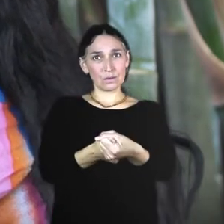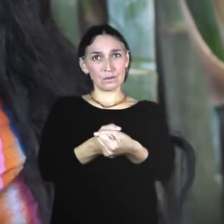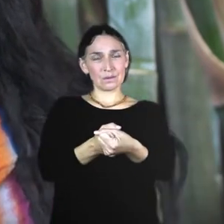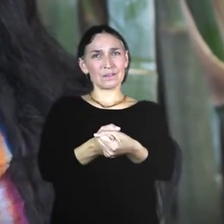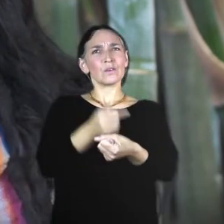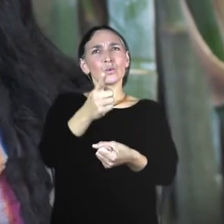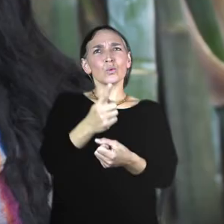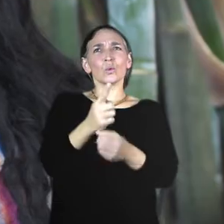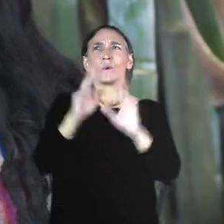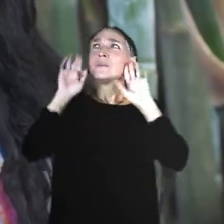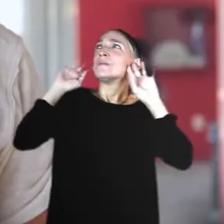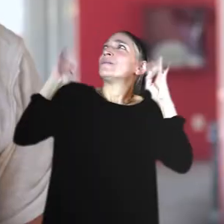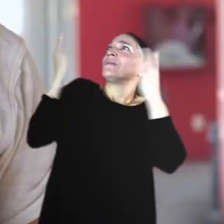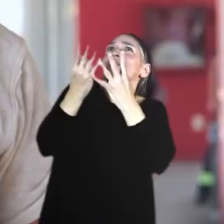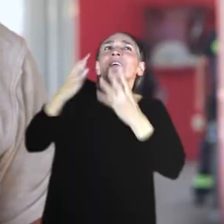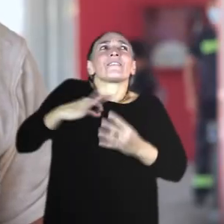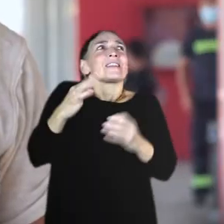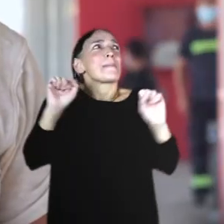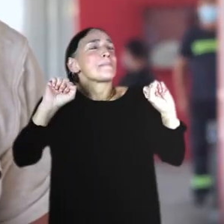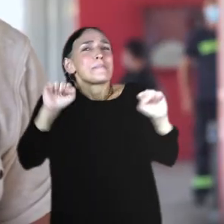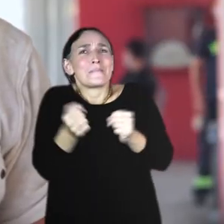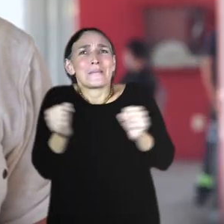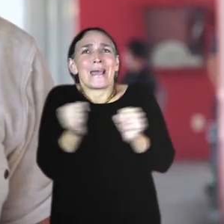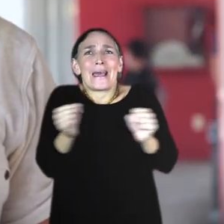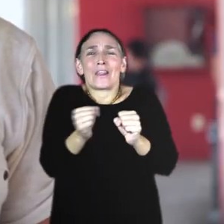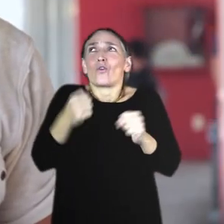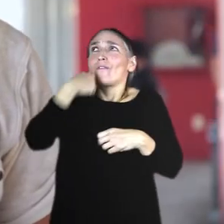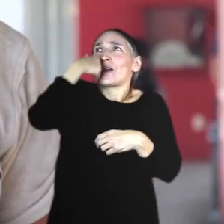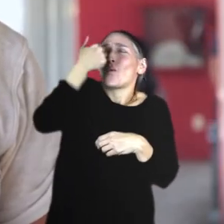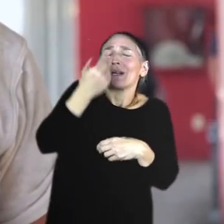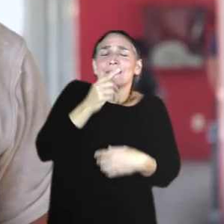te encuentras encerrada en una vida llena de miedos, de vergüenza, de dolor.